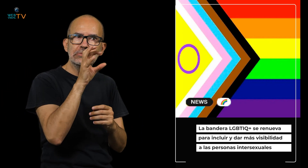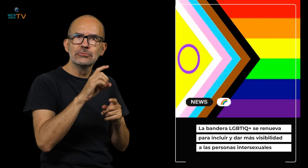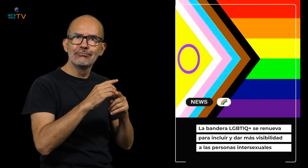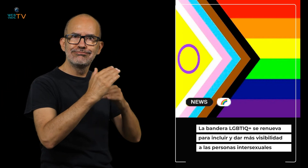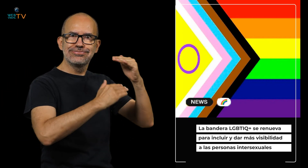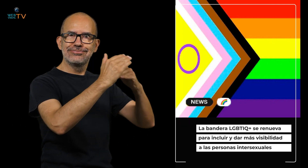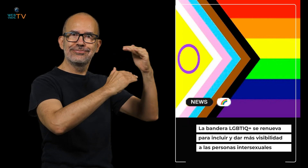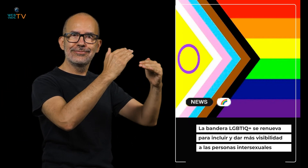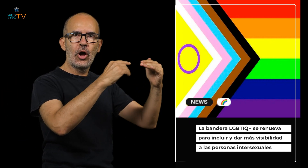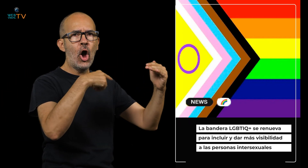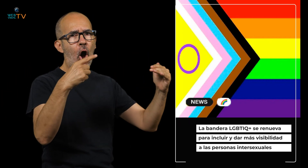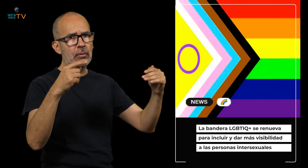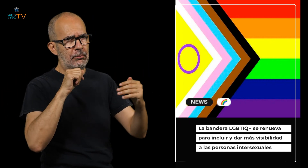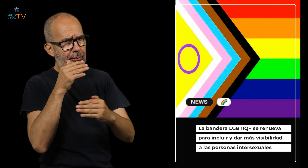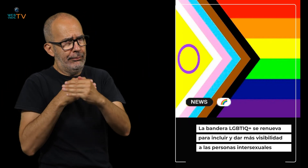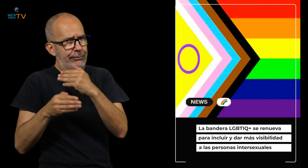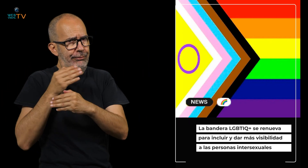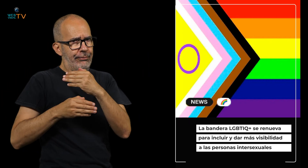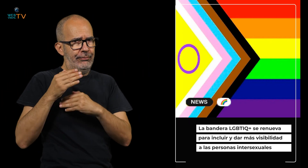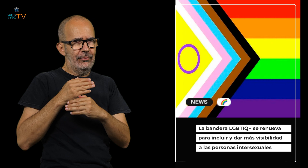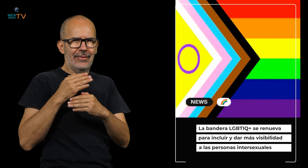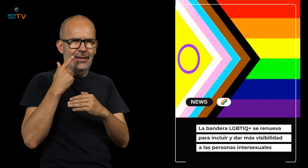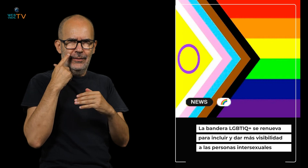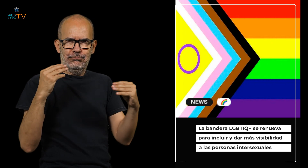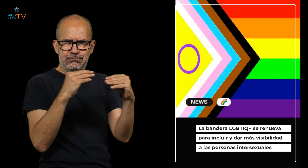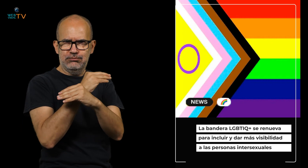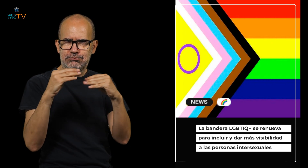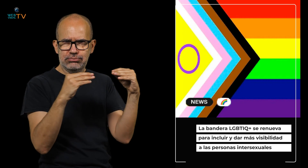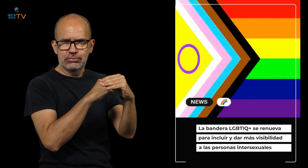Algunos paises avanzan a pasos agigantados mientras otros van en retroceso...